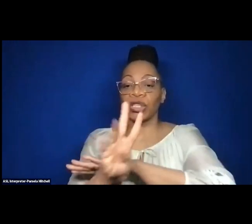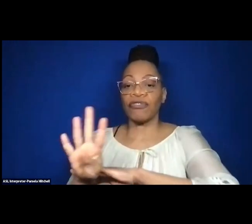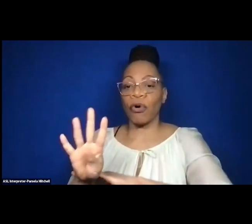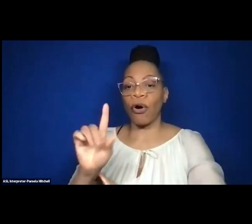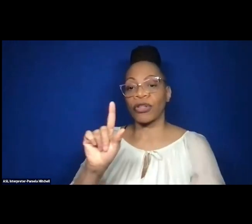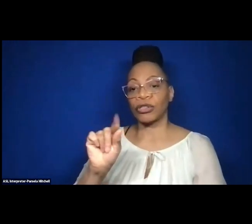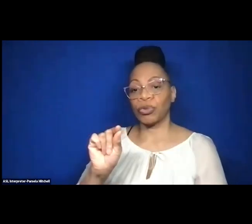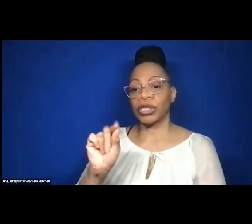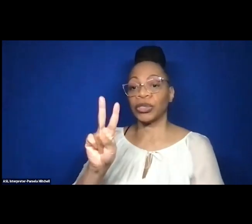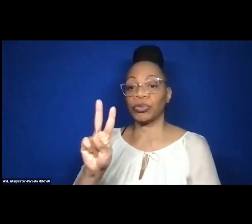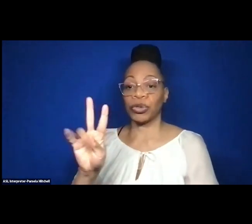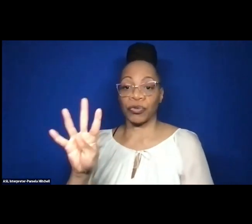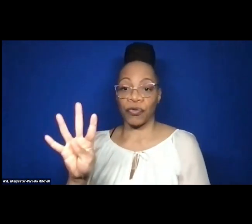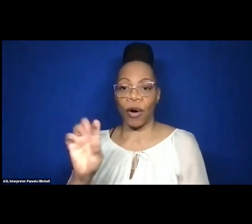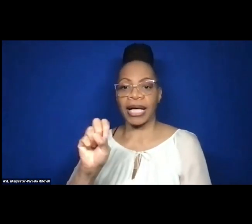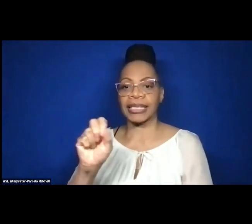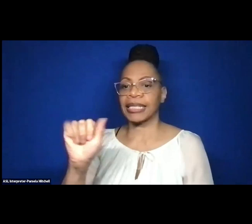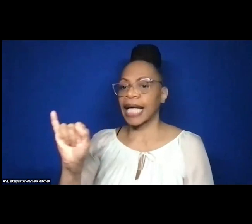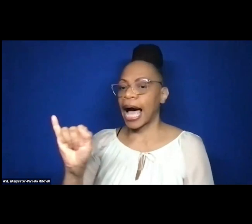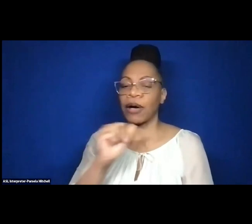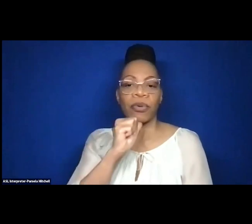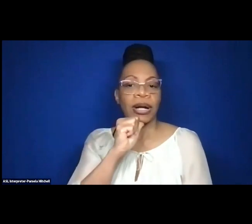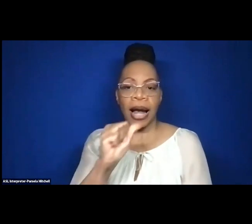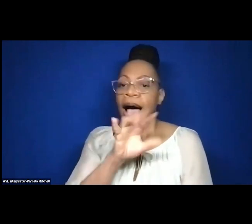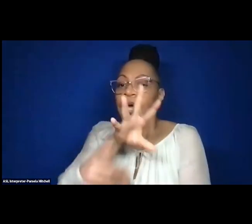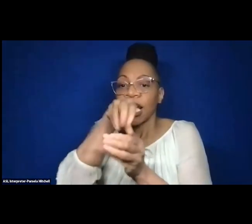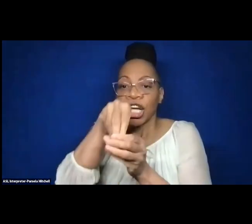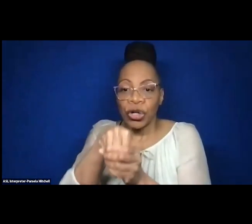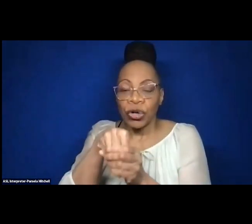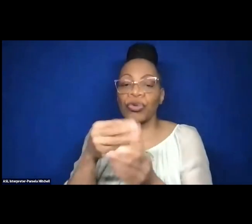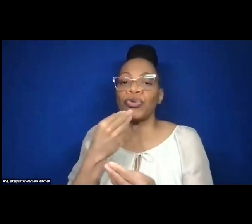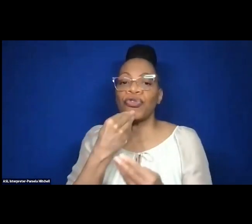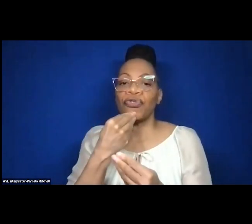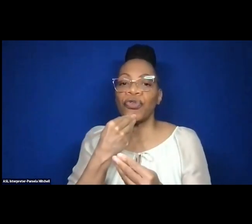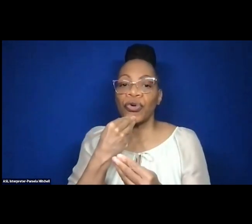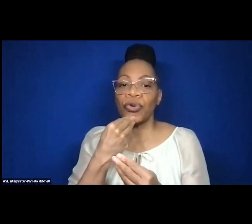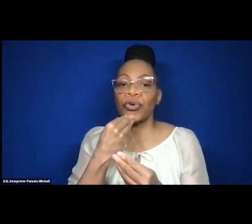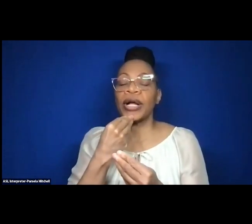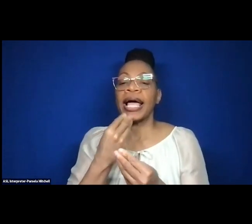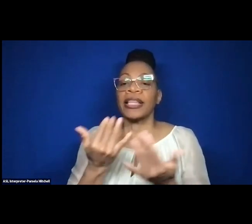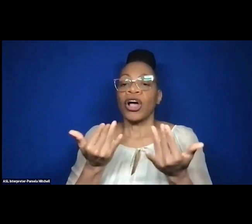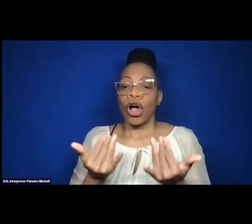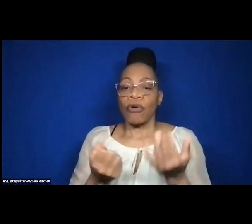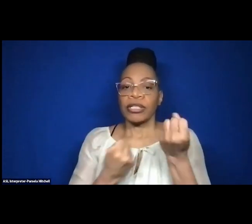en el que el SSI ya no incluirá la comida en los cálculos de apoyo en especie y mantenimiento.